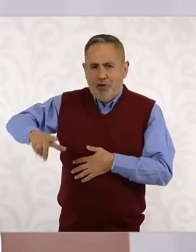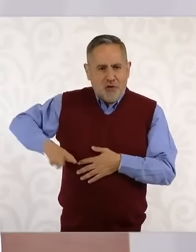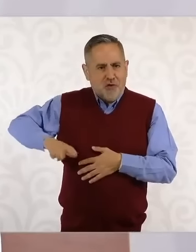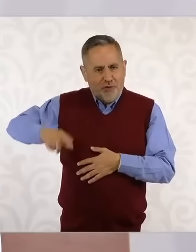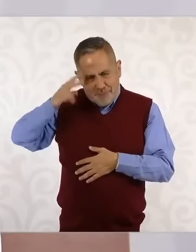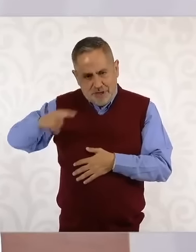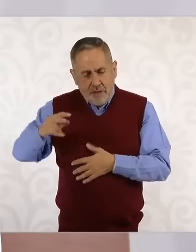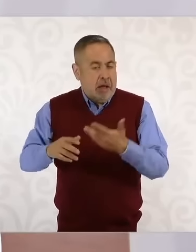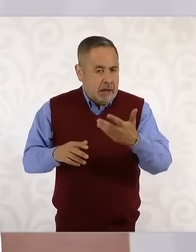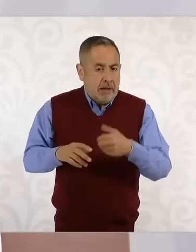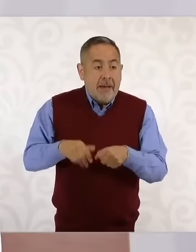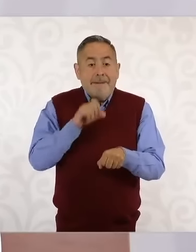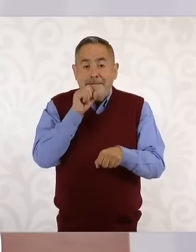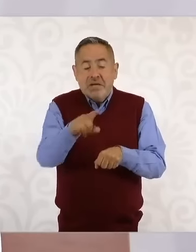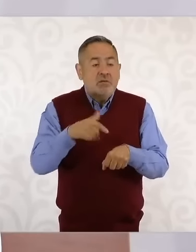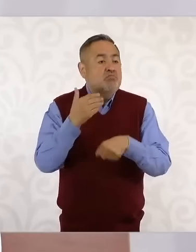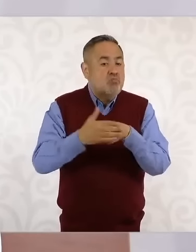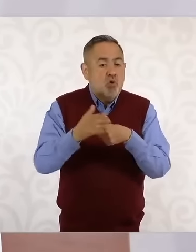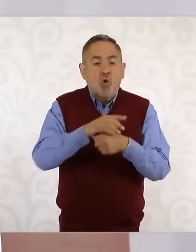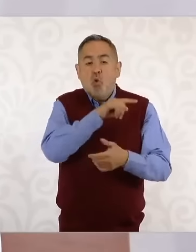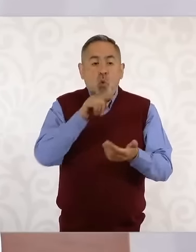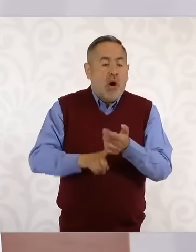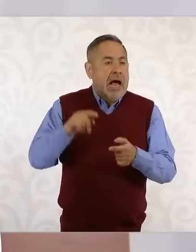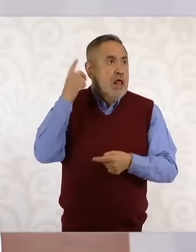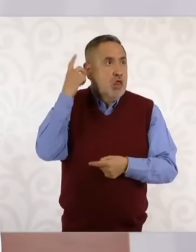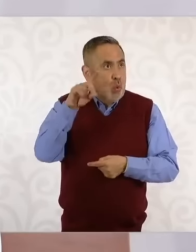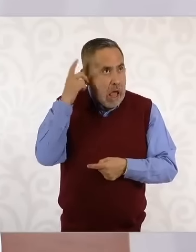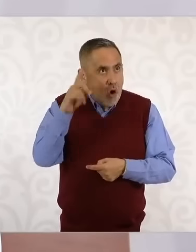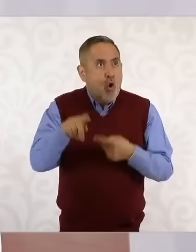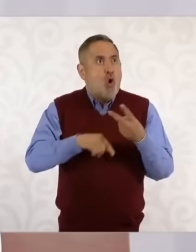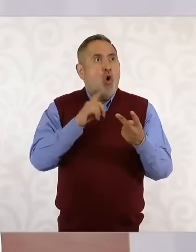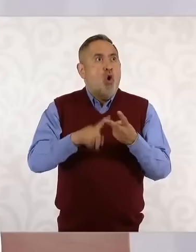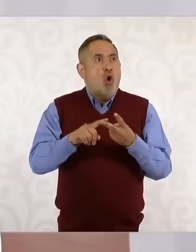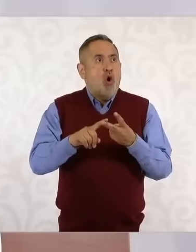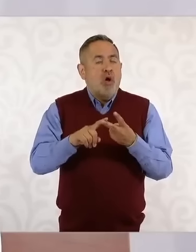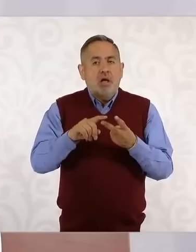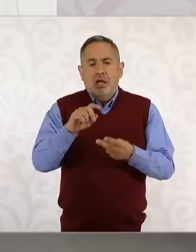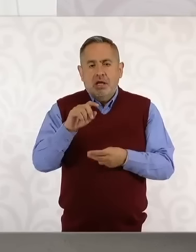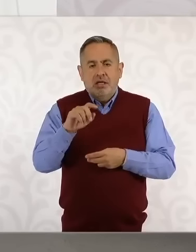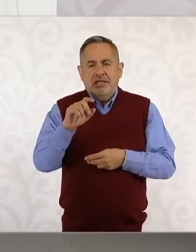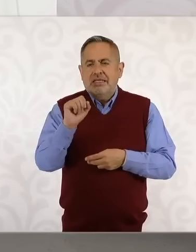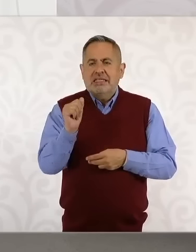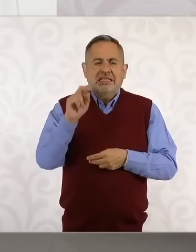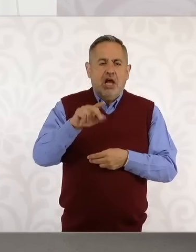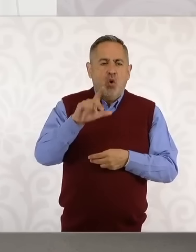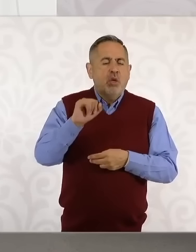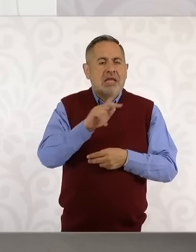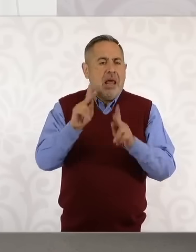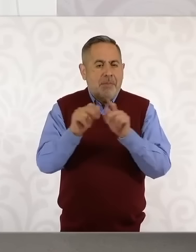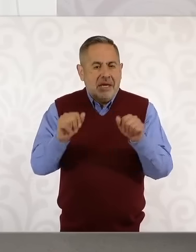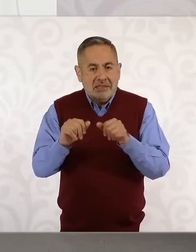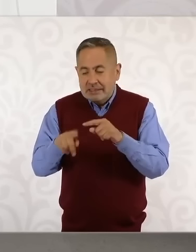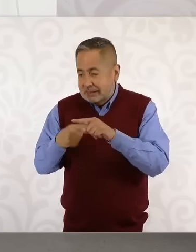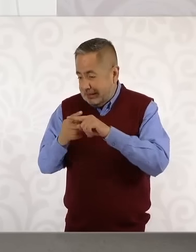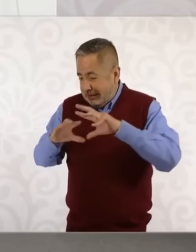construir otras, una en las garzas de Durango, Los Girasoles y San Luis de la Paz, 270 110 + 63.